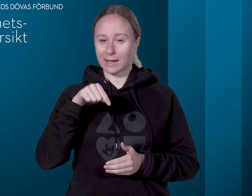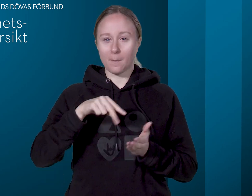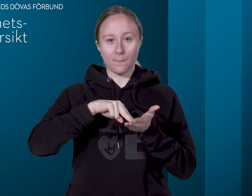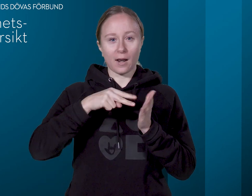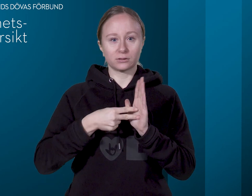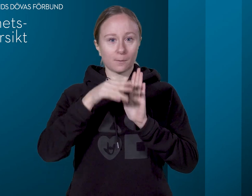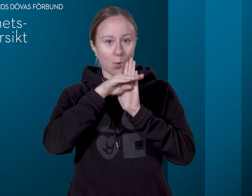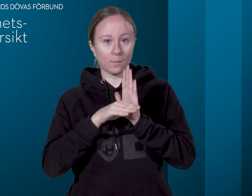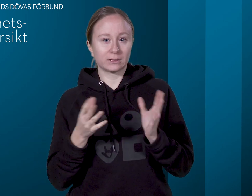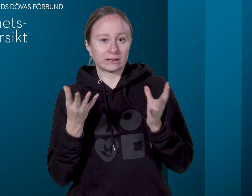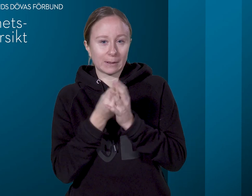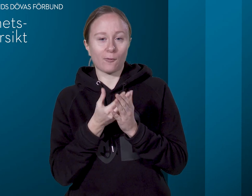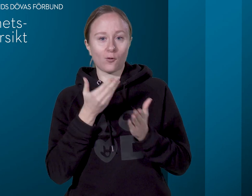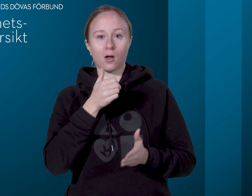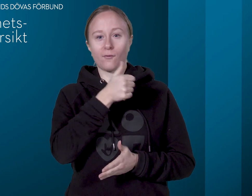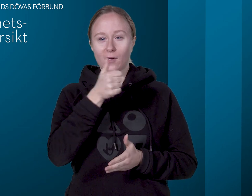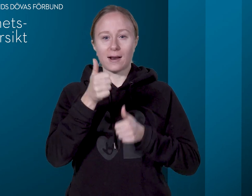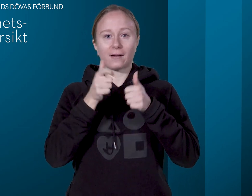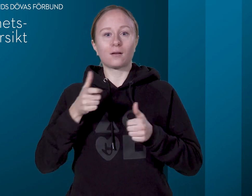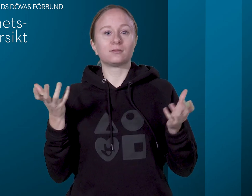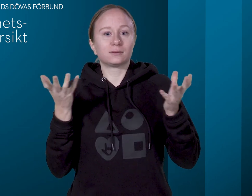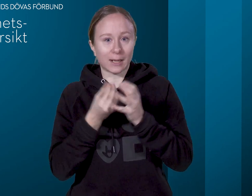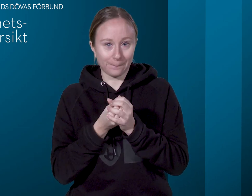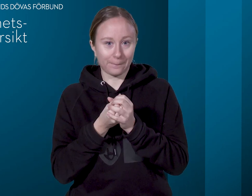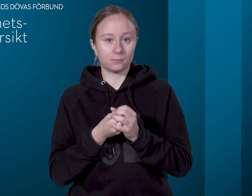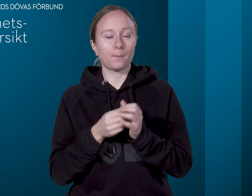Det planeras program som är gemensamt för alla deltagare -